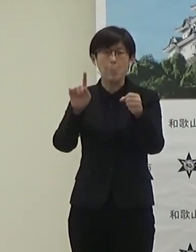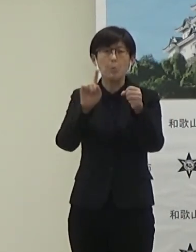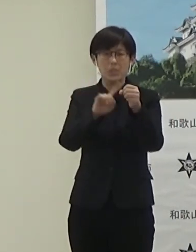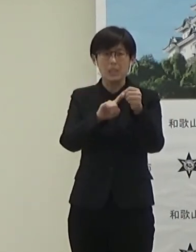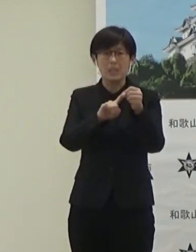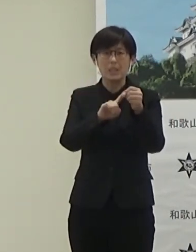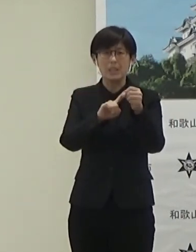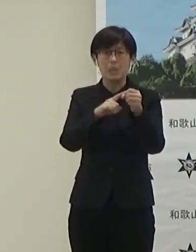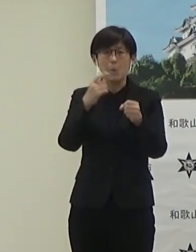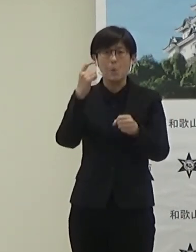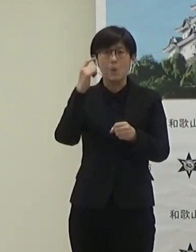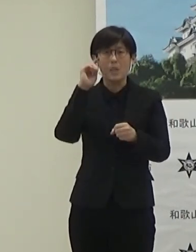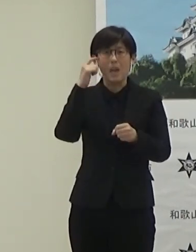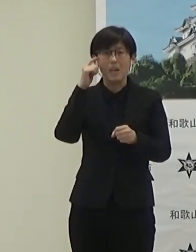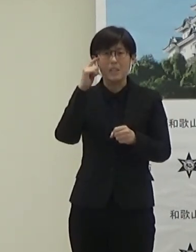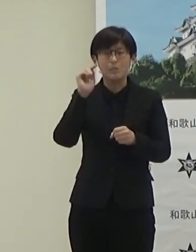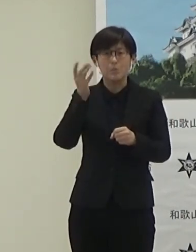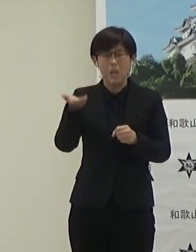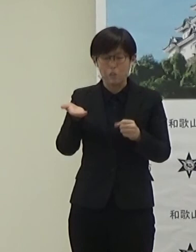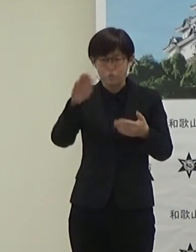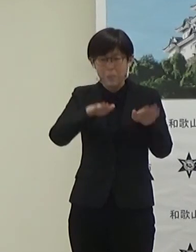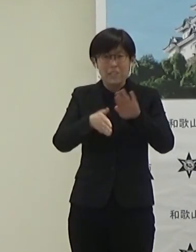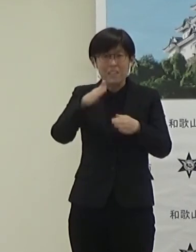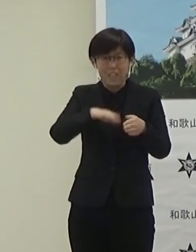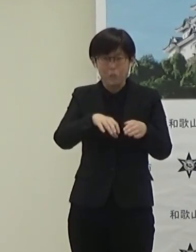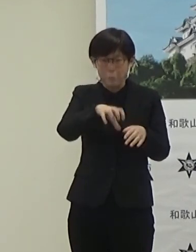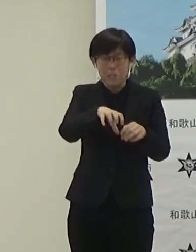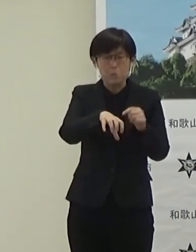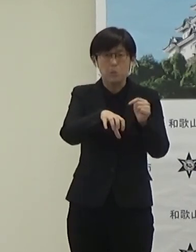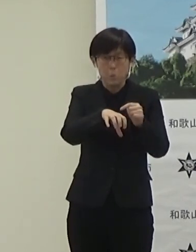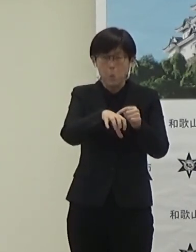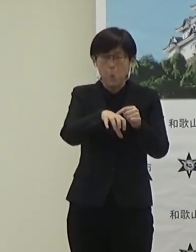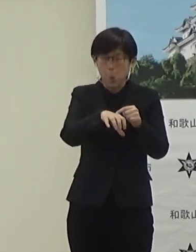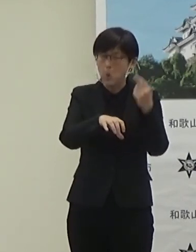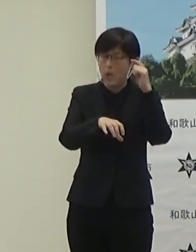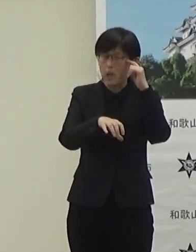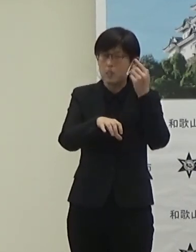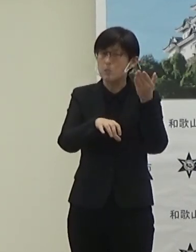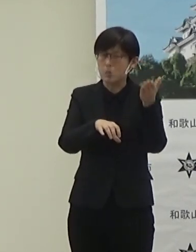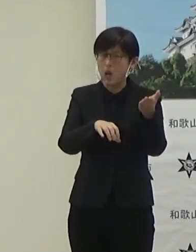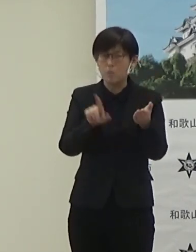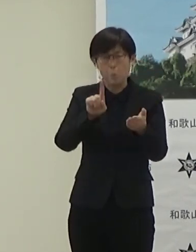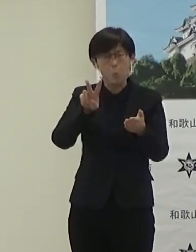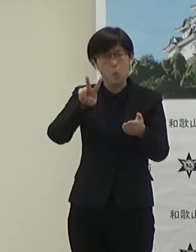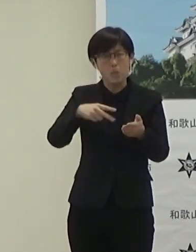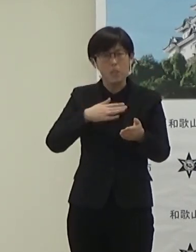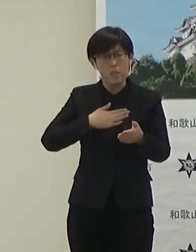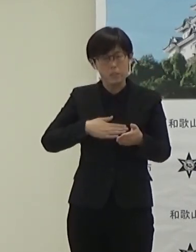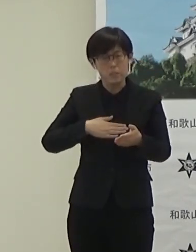あそこの埋め立て地の活用を考えているのか。そこら辺どう理解して